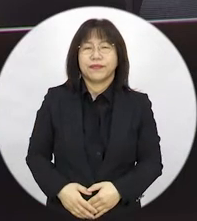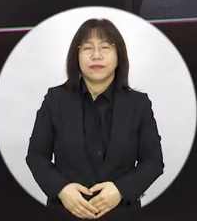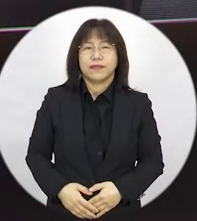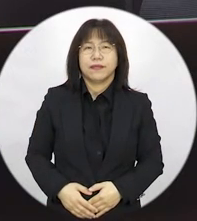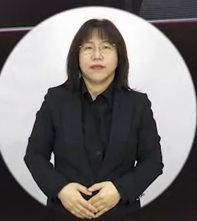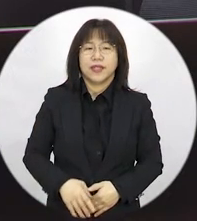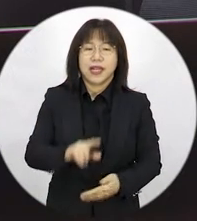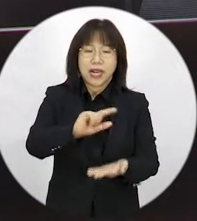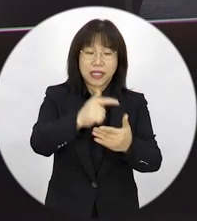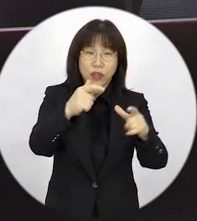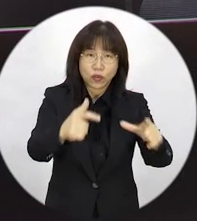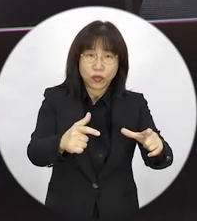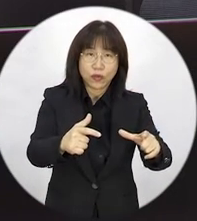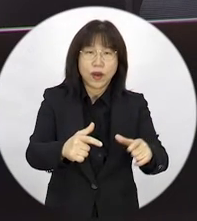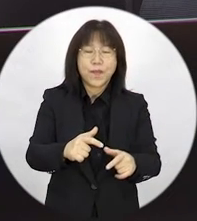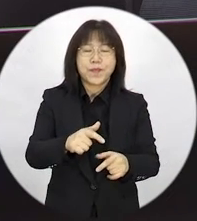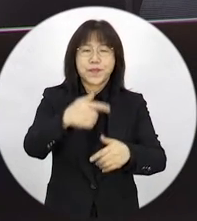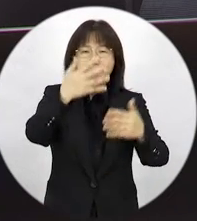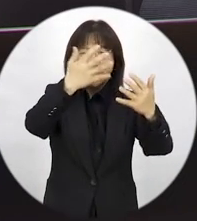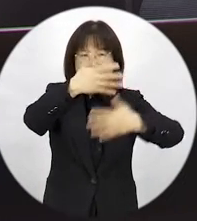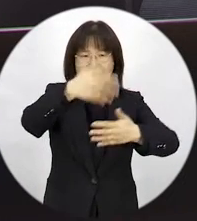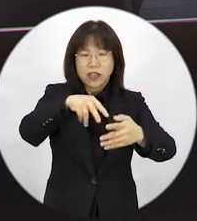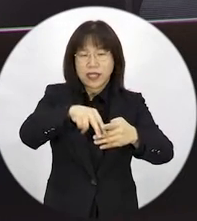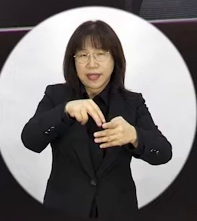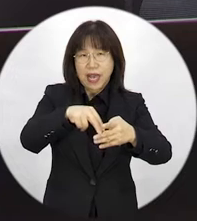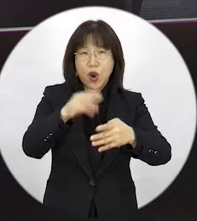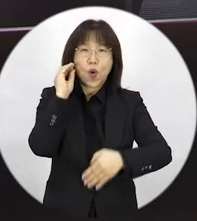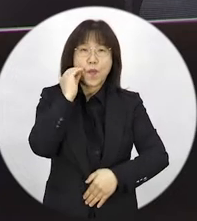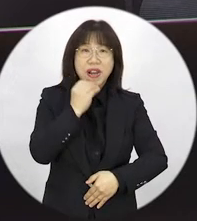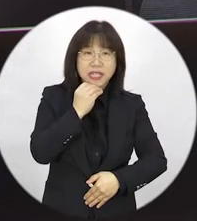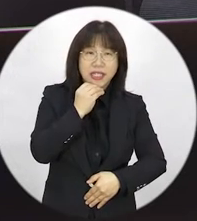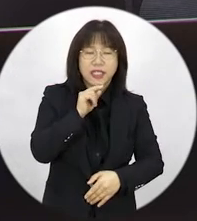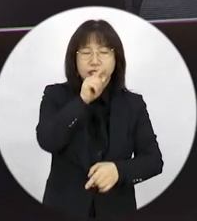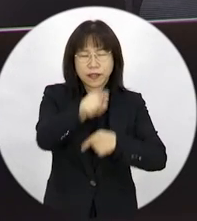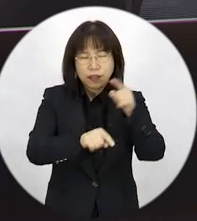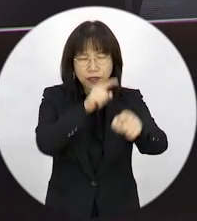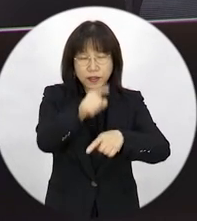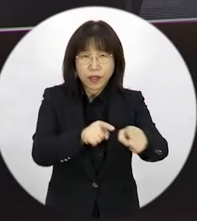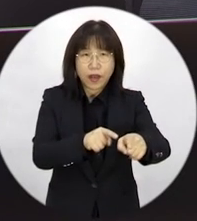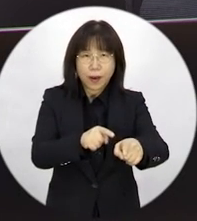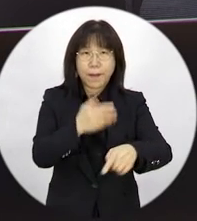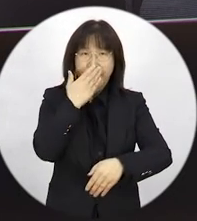인터뷰) 신수연 주무관 홍보정책과 영상정보팀 수강신청은 강서구영상미디어센터 홈페이지를 통해 선착순으로 받고 있으며